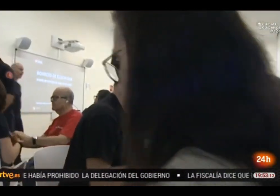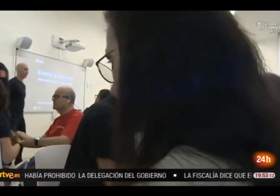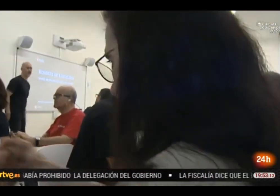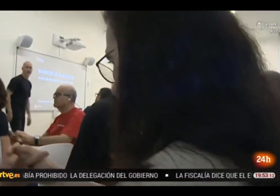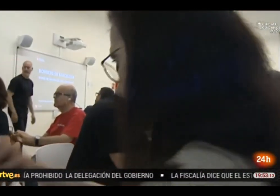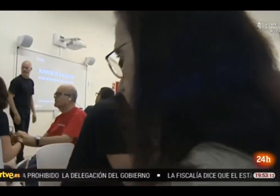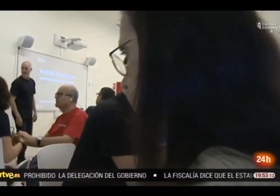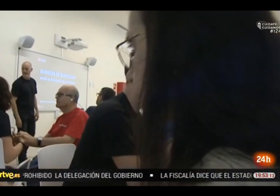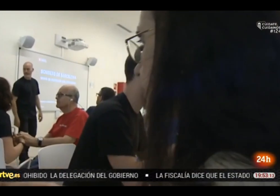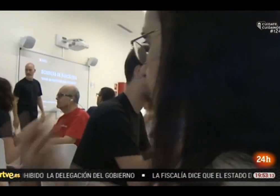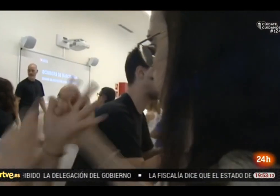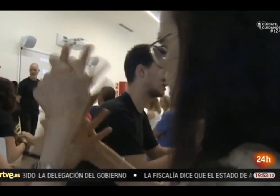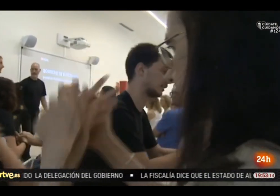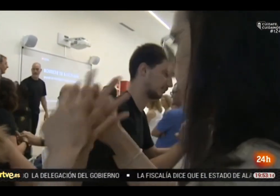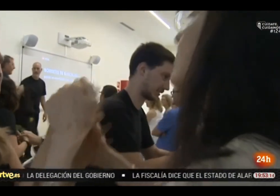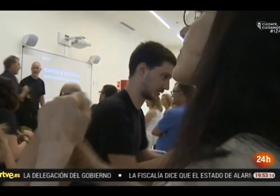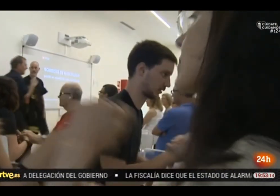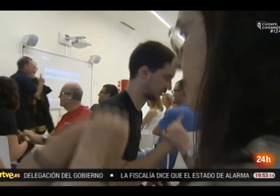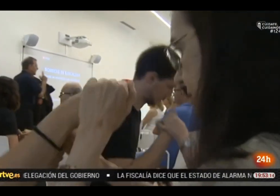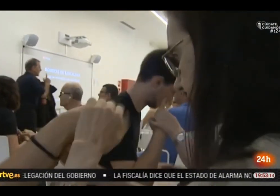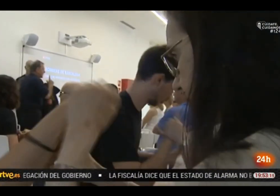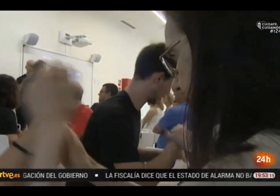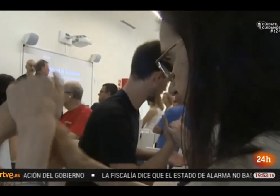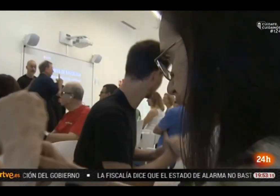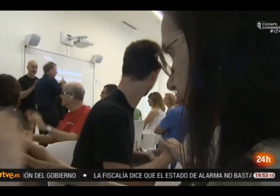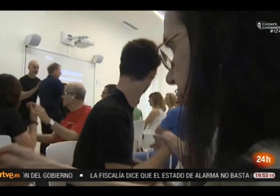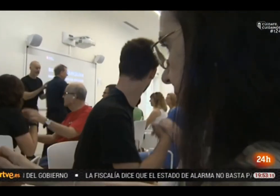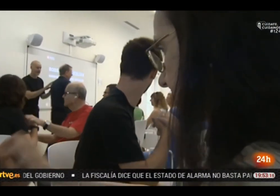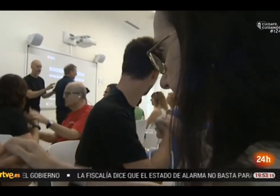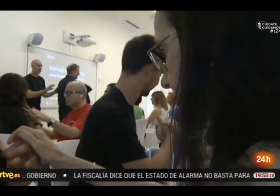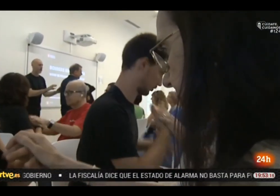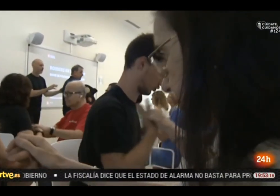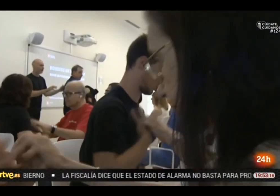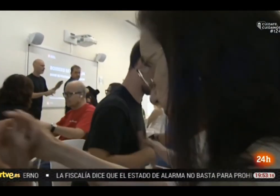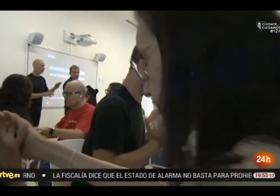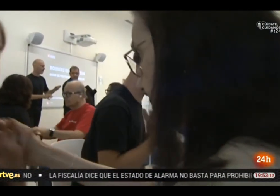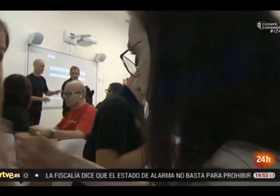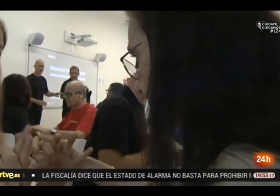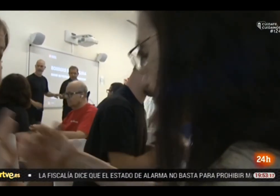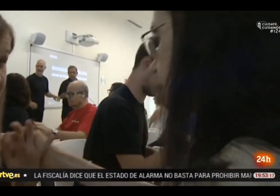En este, como en la mayoría de casos, a través del tacto en lengua de signos apoyada